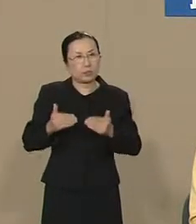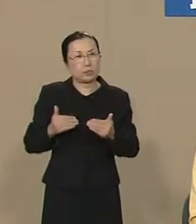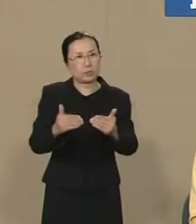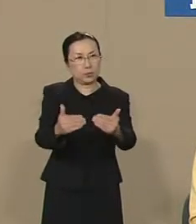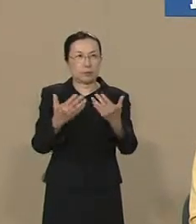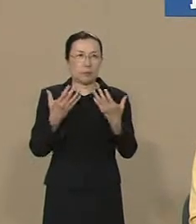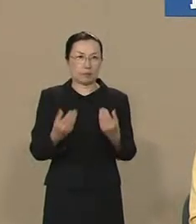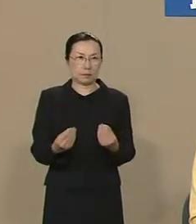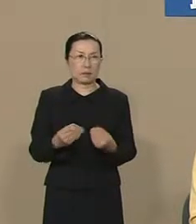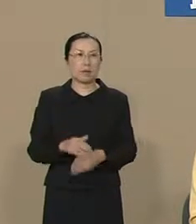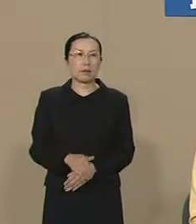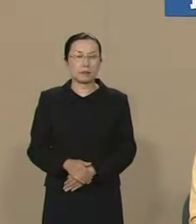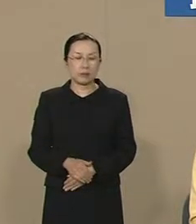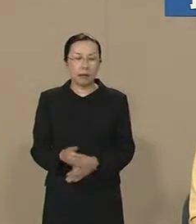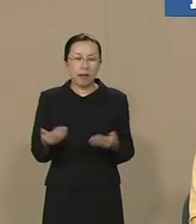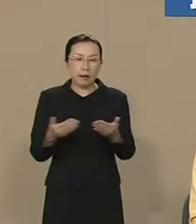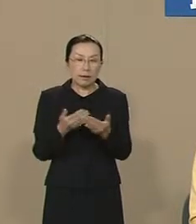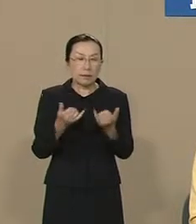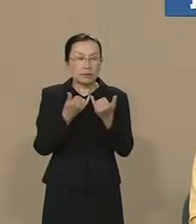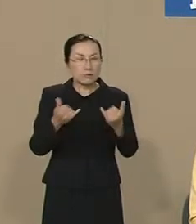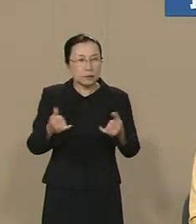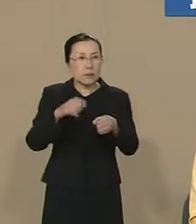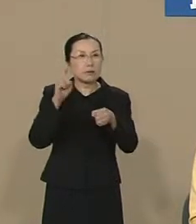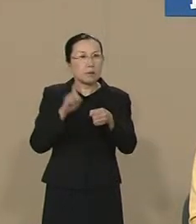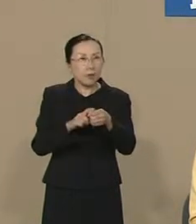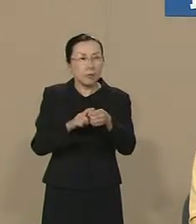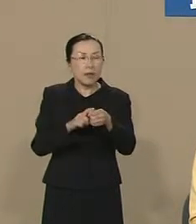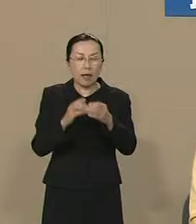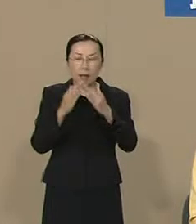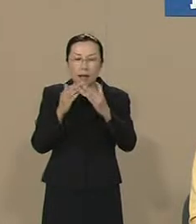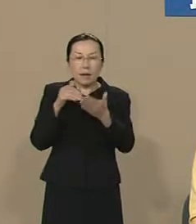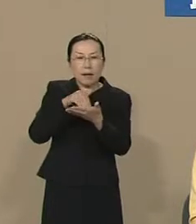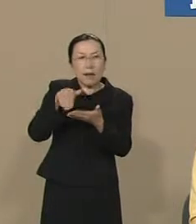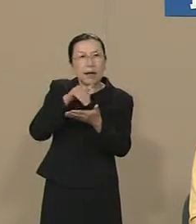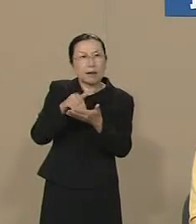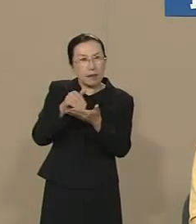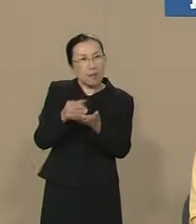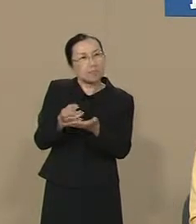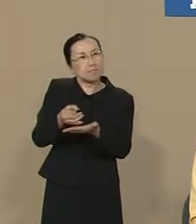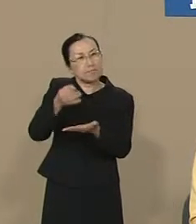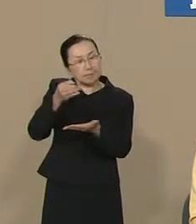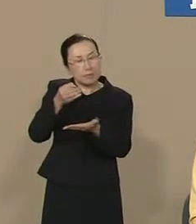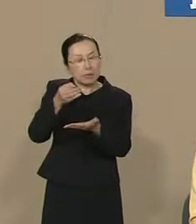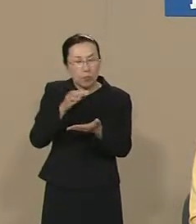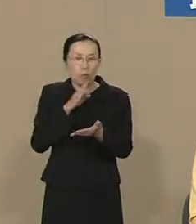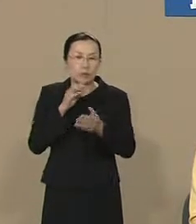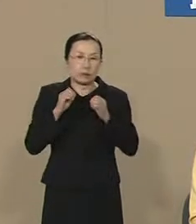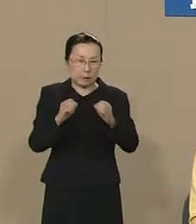働く人たちの所得や家計を温める 政策を実行してきたのです｡